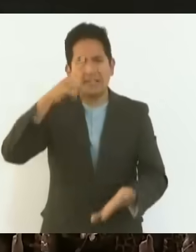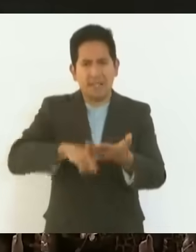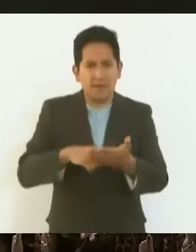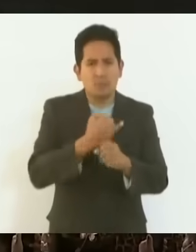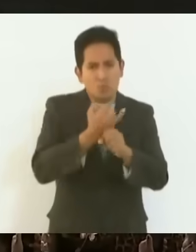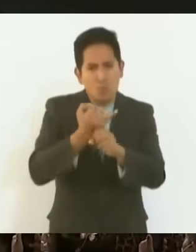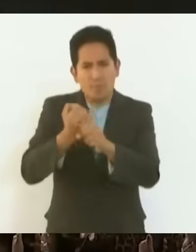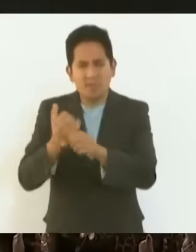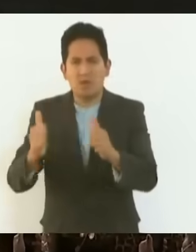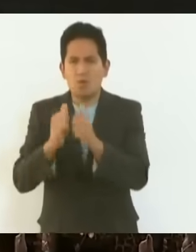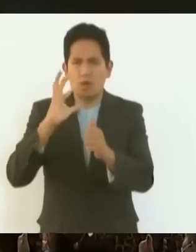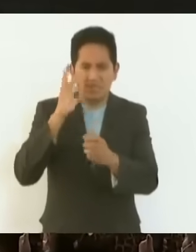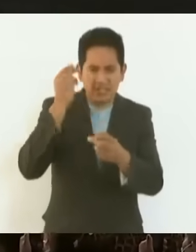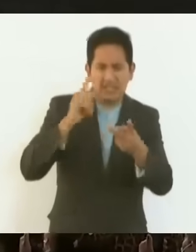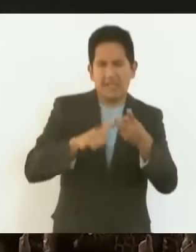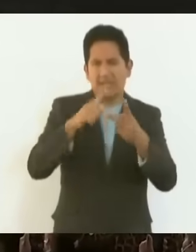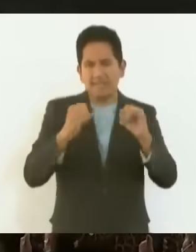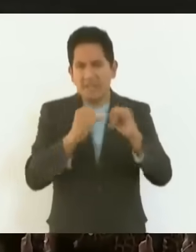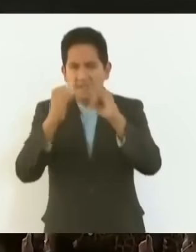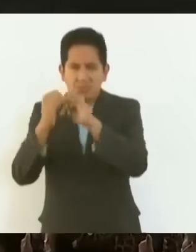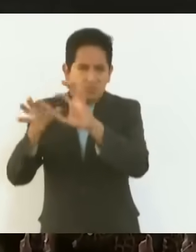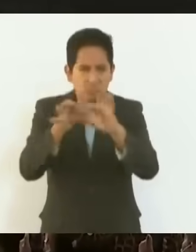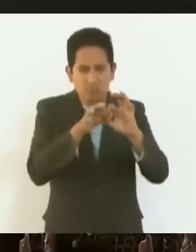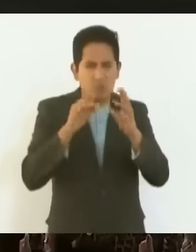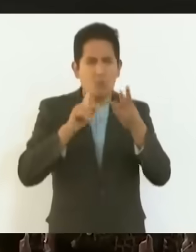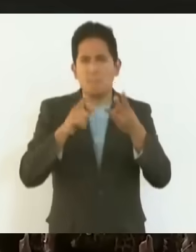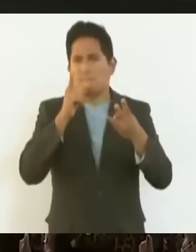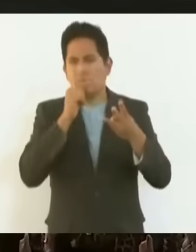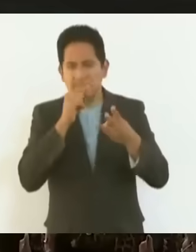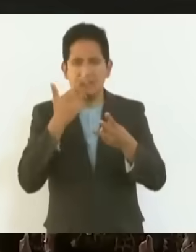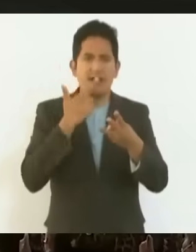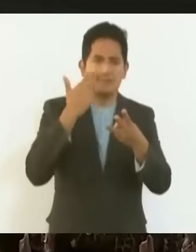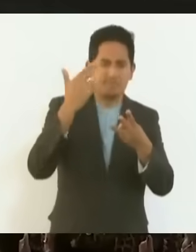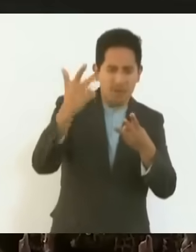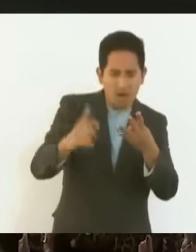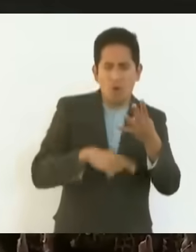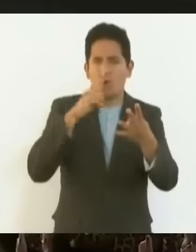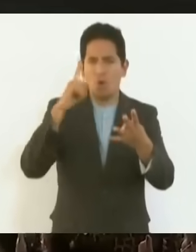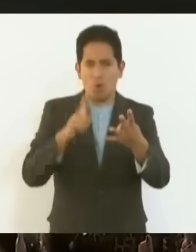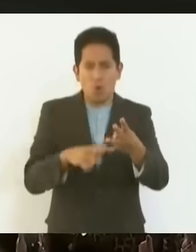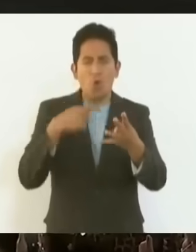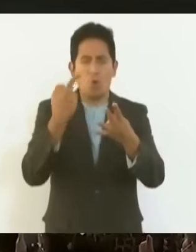hay que coordinarse, que tenemos que tener mejores policías, que tenemos que tener mejores fiscalías,